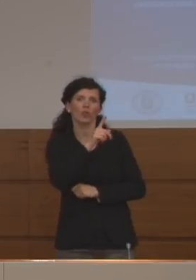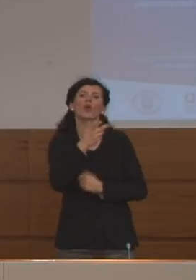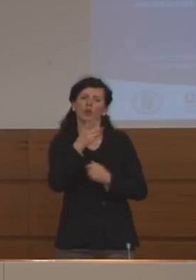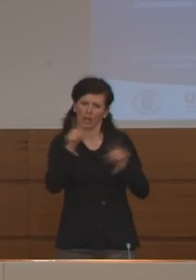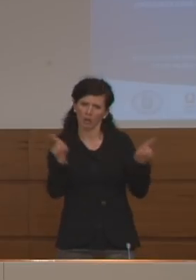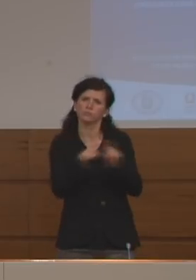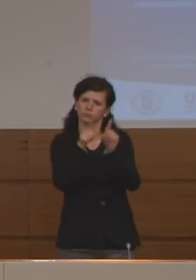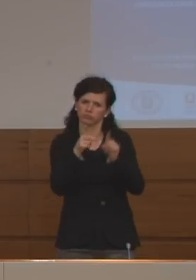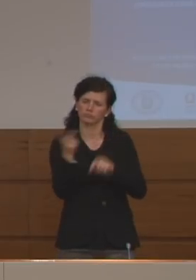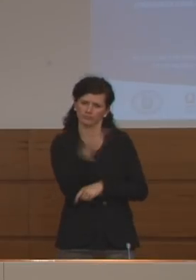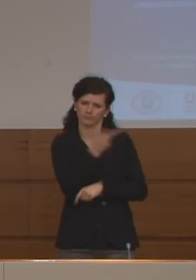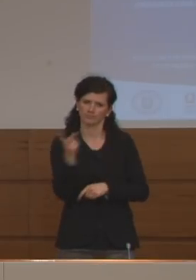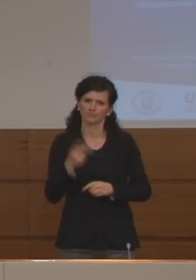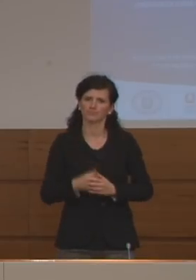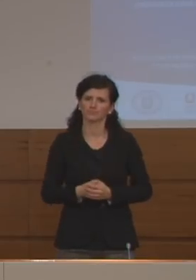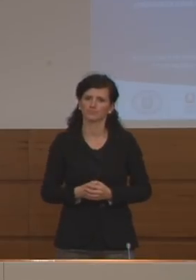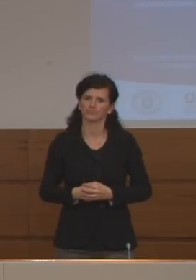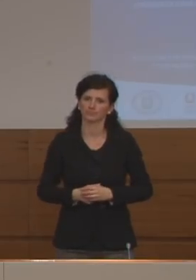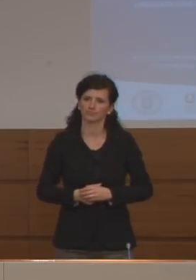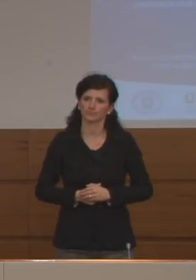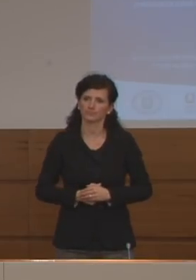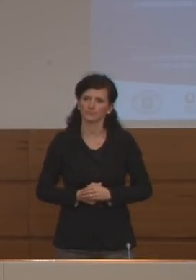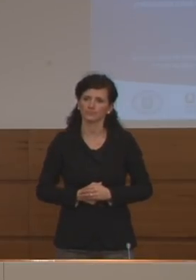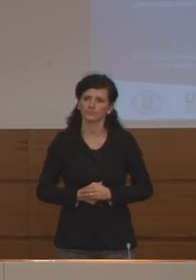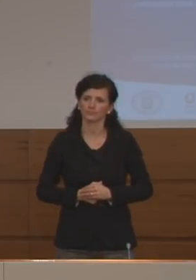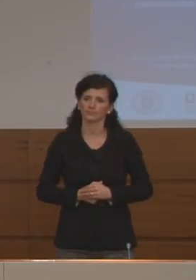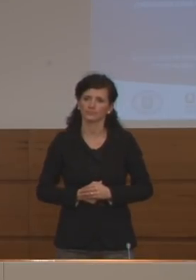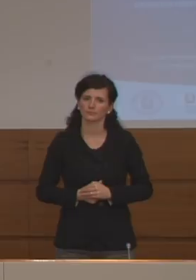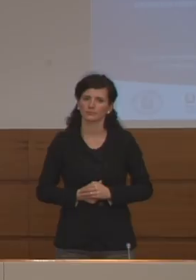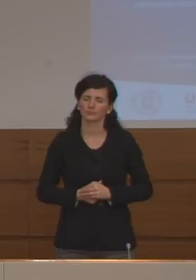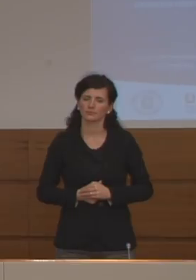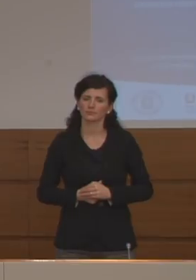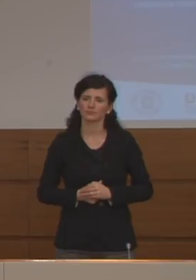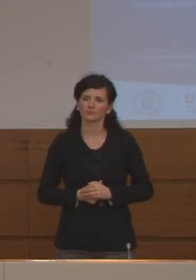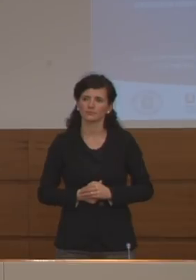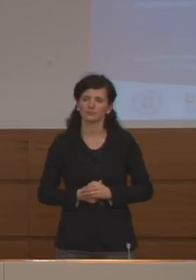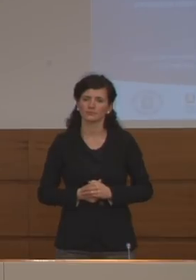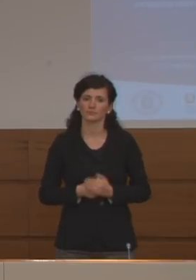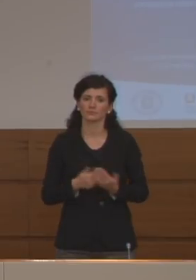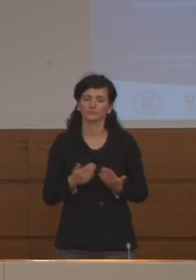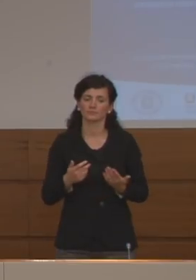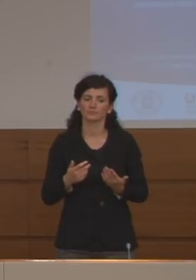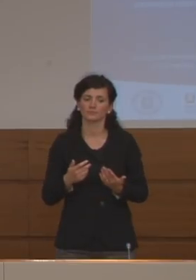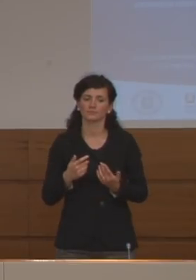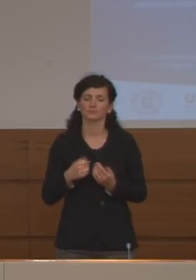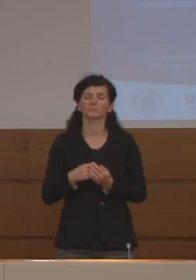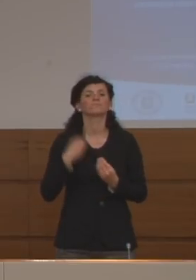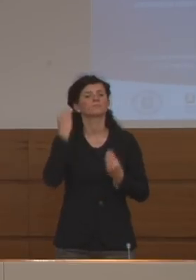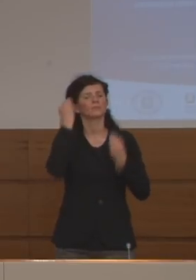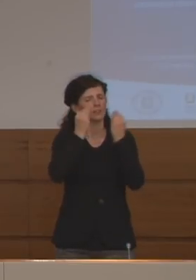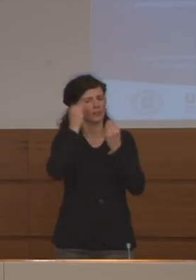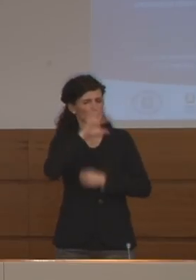La terza riflessione che condivido con voi riguarda ancora il ruolo di AIFA.